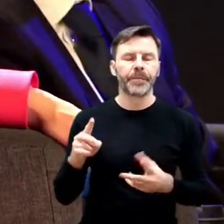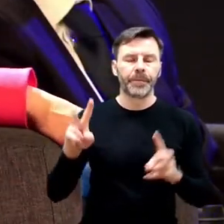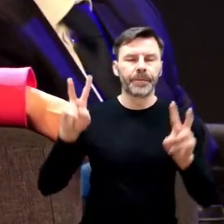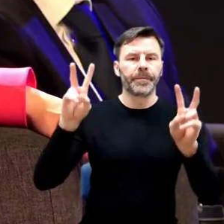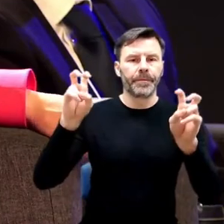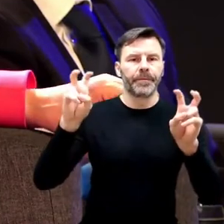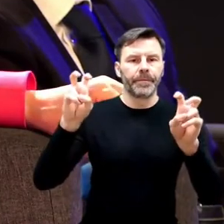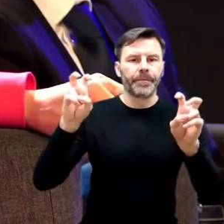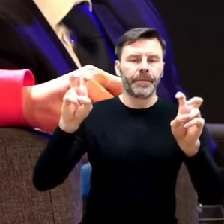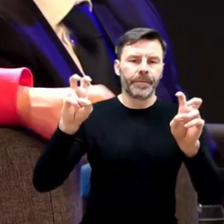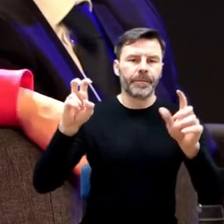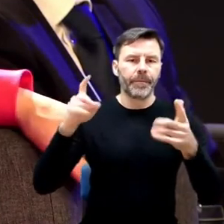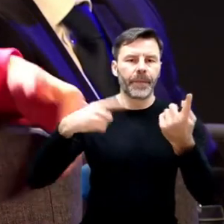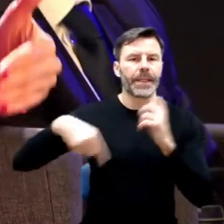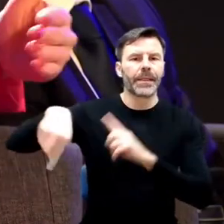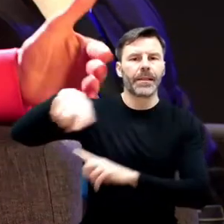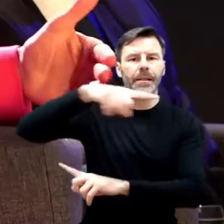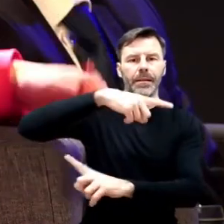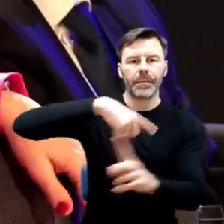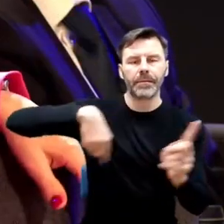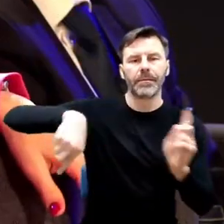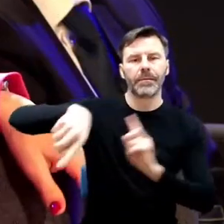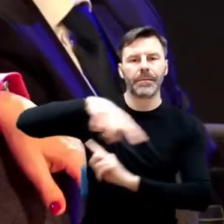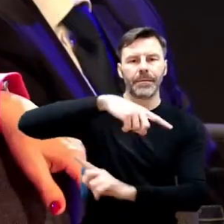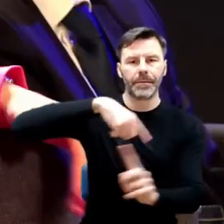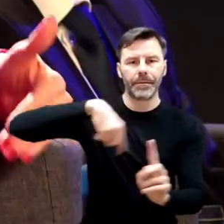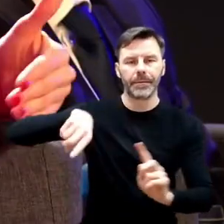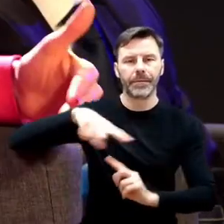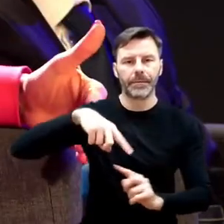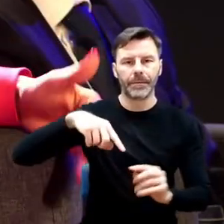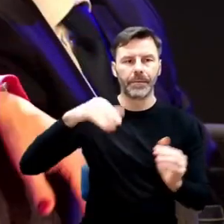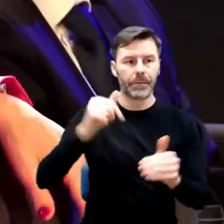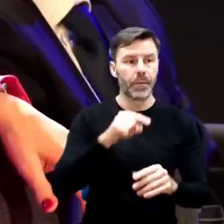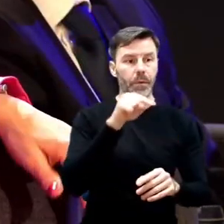który rzeczywiście pozwala na łatwe ponowne wykorzystanie